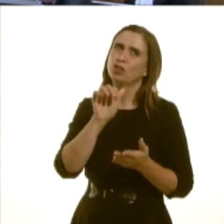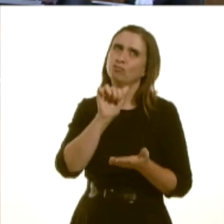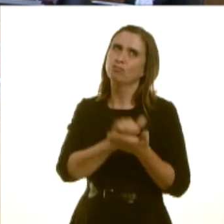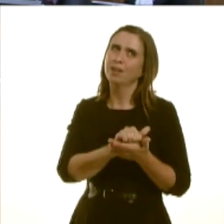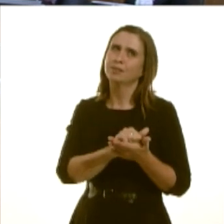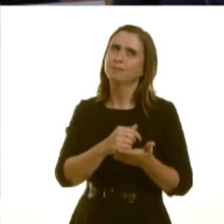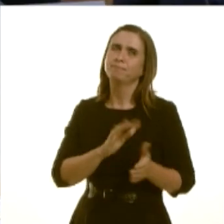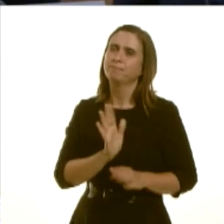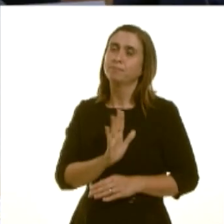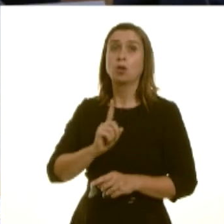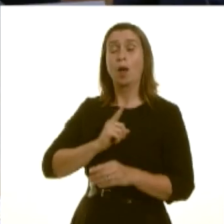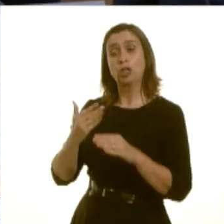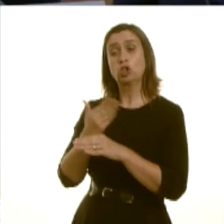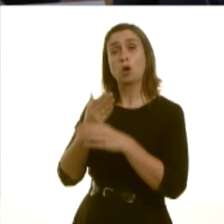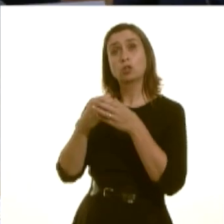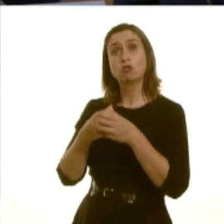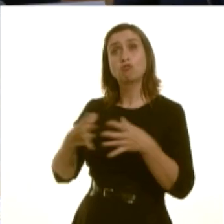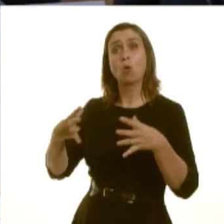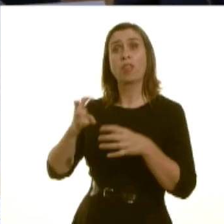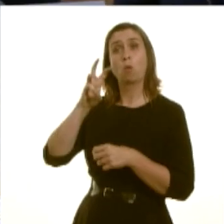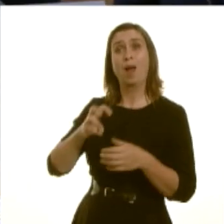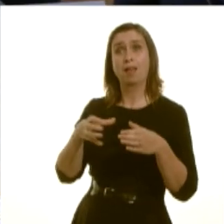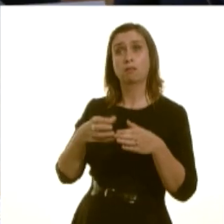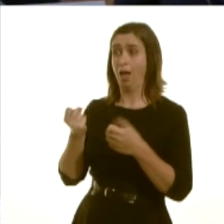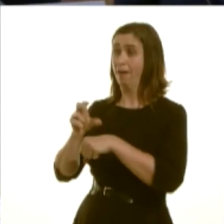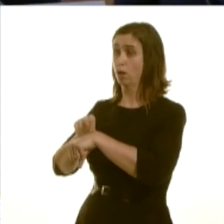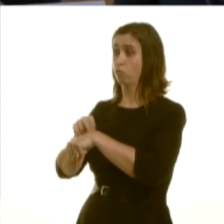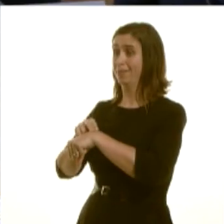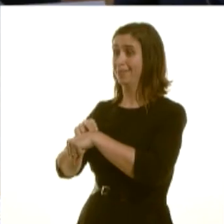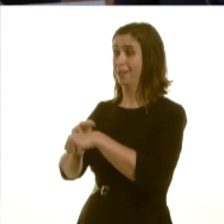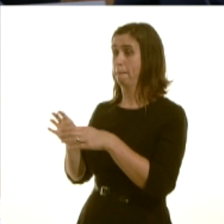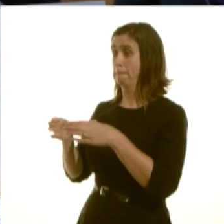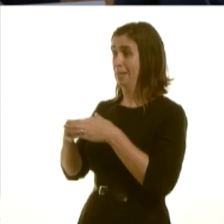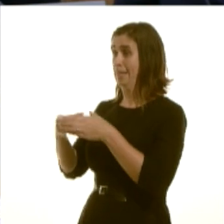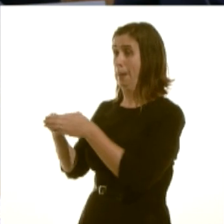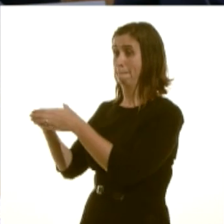prentisiaethau yn dal i fod gyda ni. Nid wyf yn derbyn, felly, na fydd dim byd ar gael